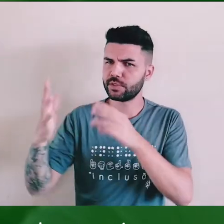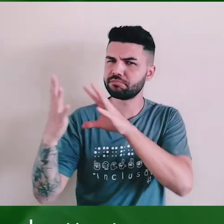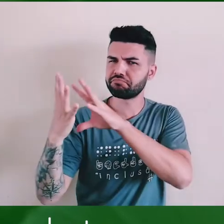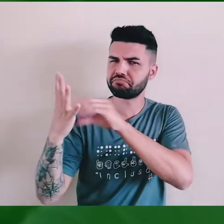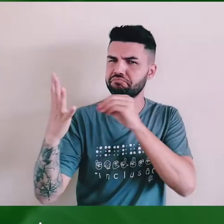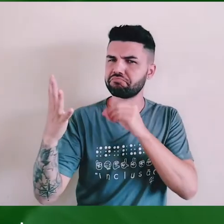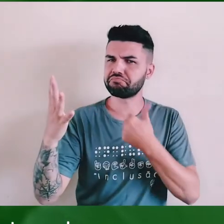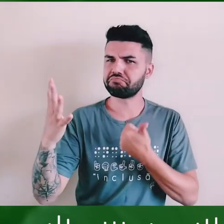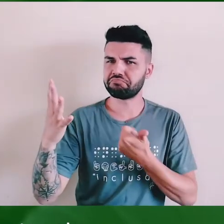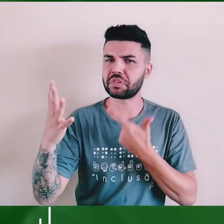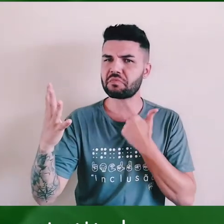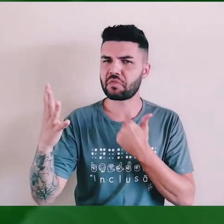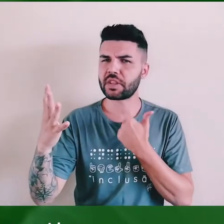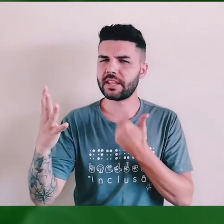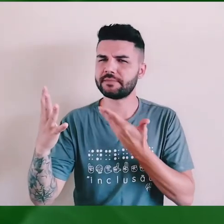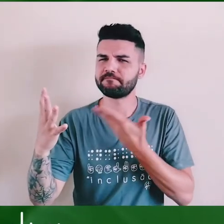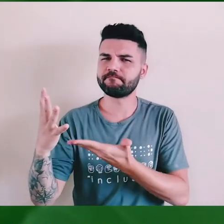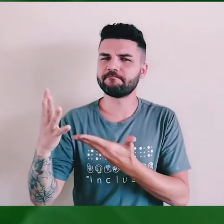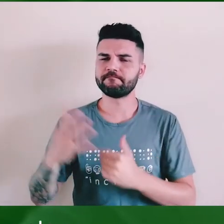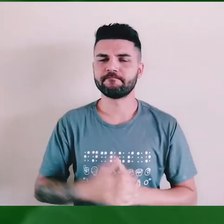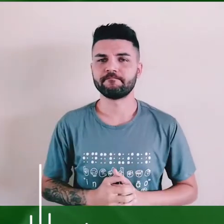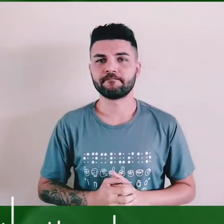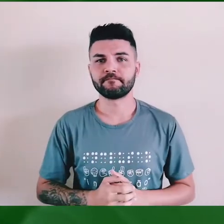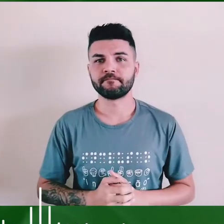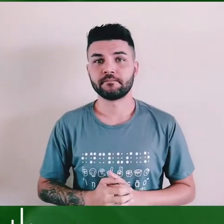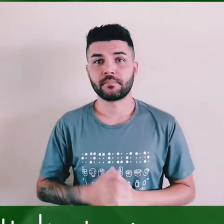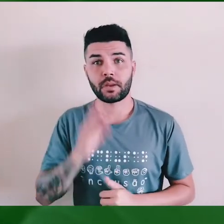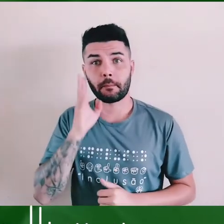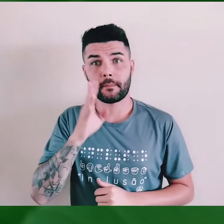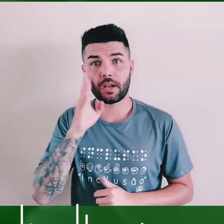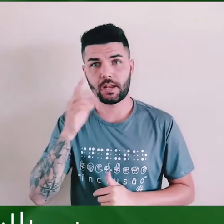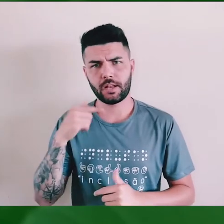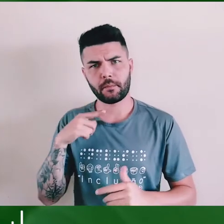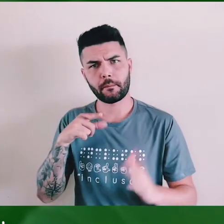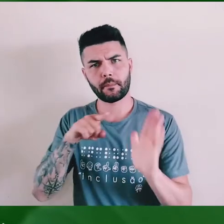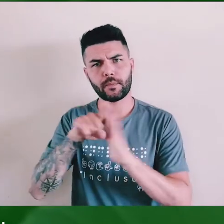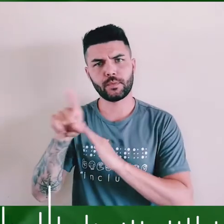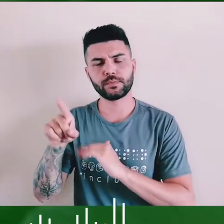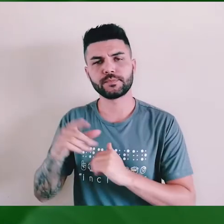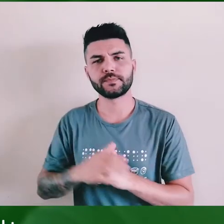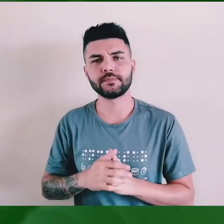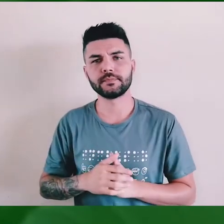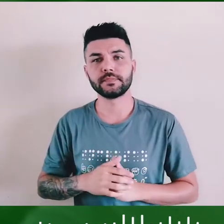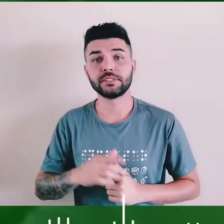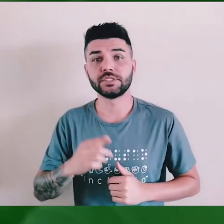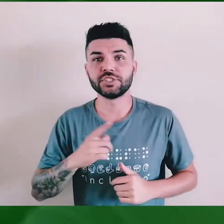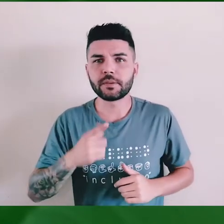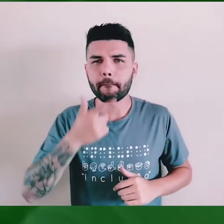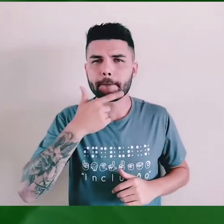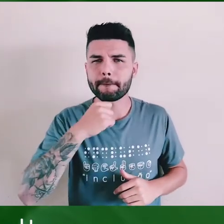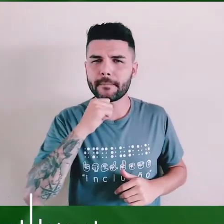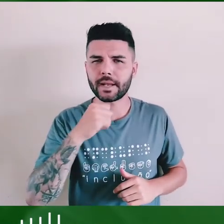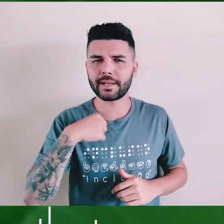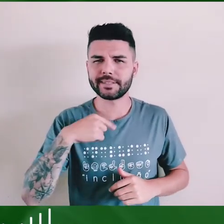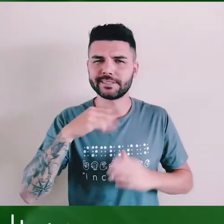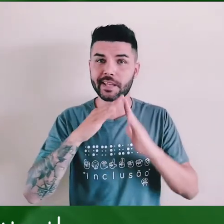Pedro: Cara, legal, bacana essa pergunta. Eu como tive um jornalista em casa, eu nunca